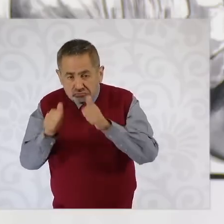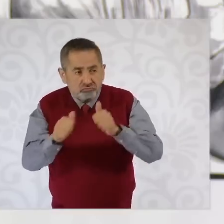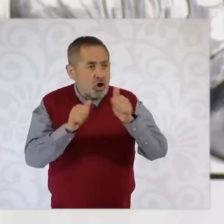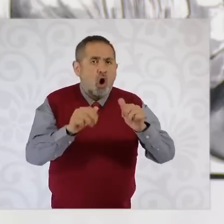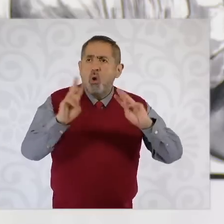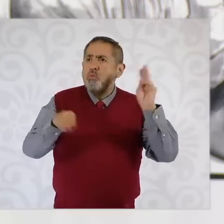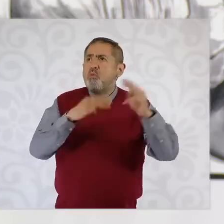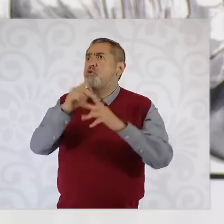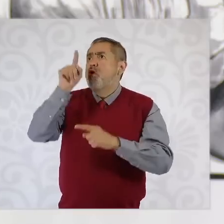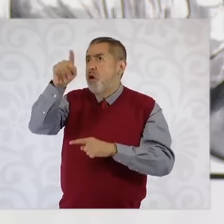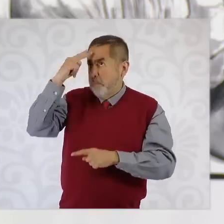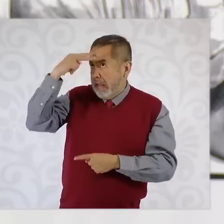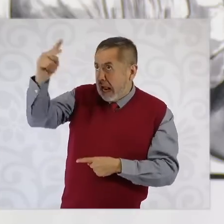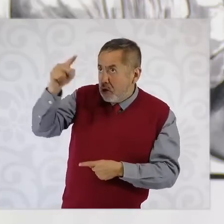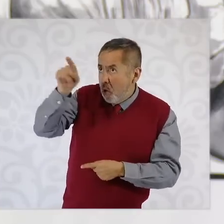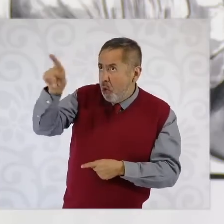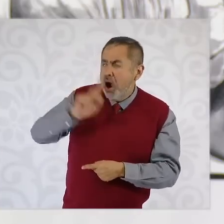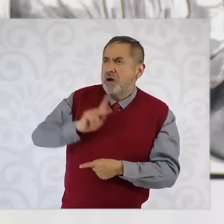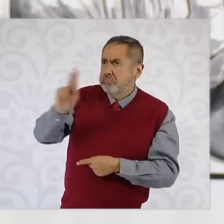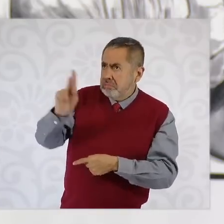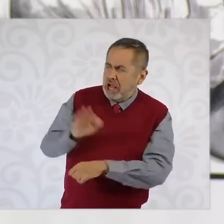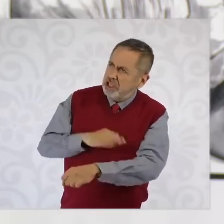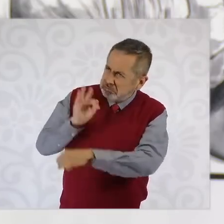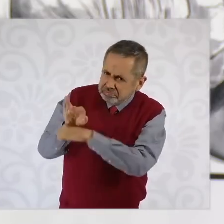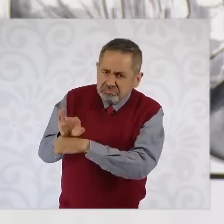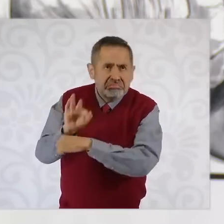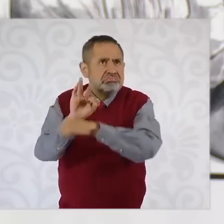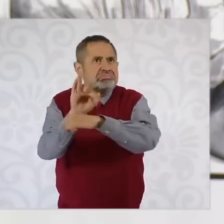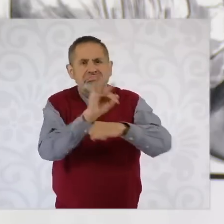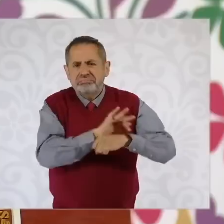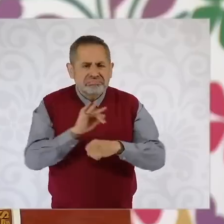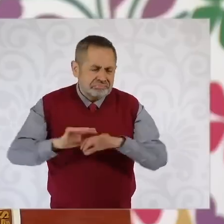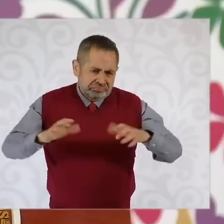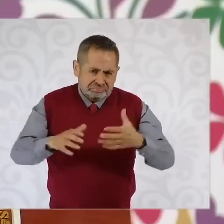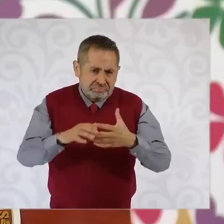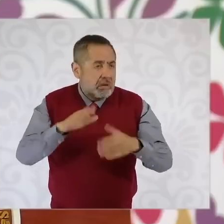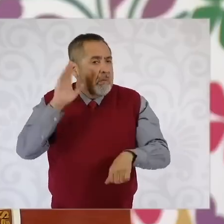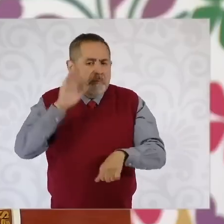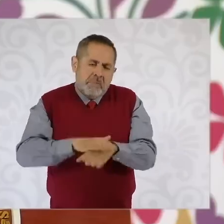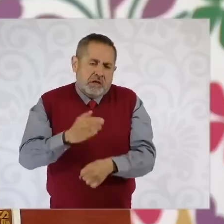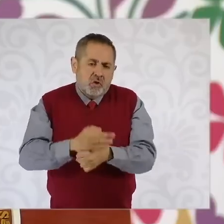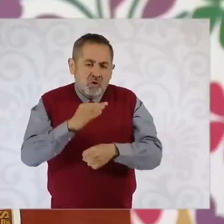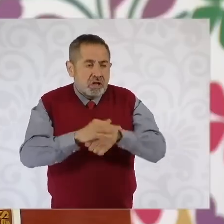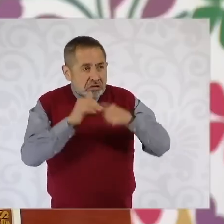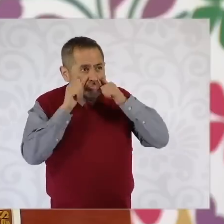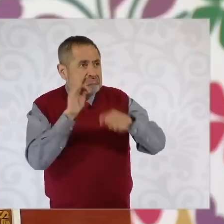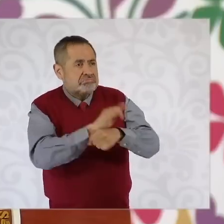nuestro país y en otros lugares y particularmente en Estados Unidos y es con la cuarta